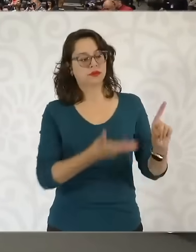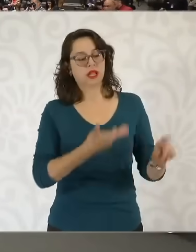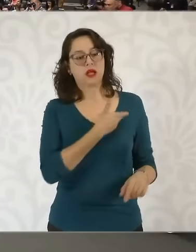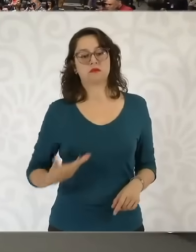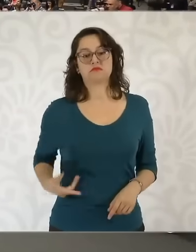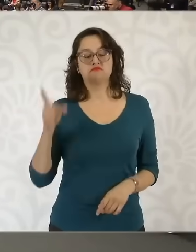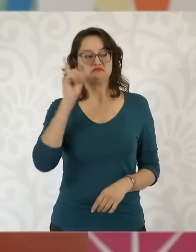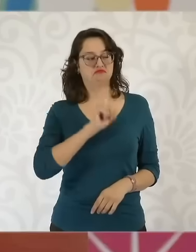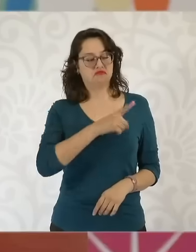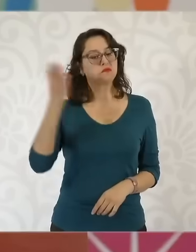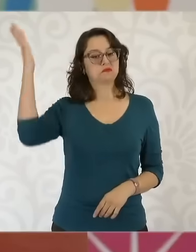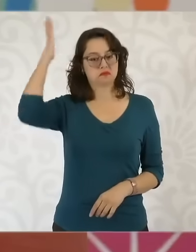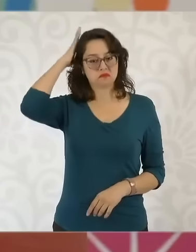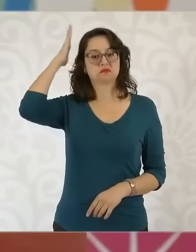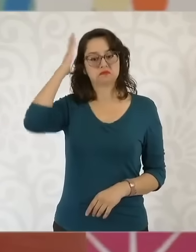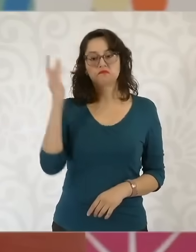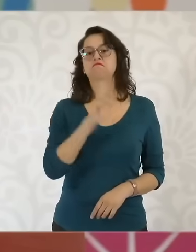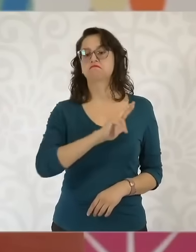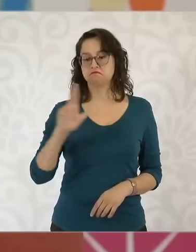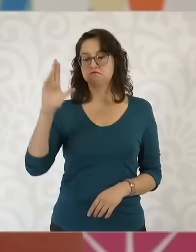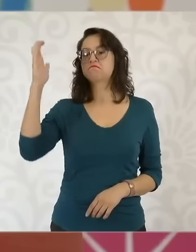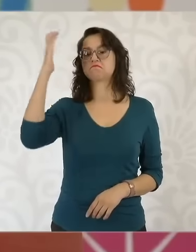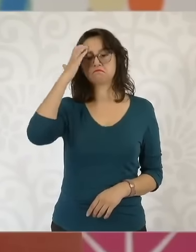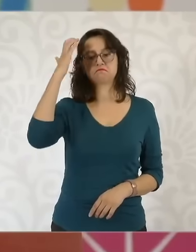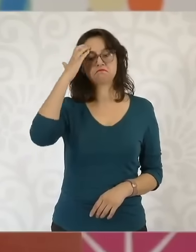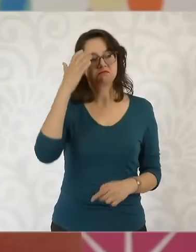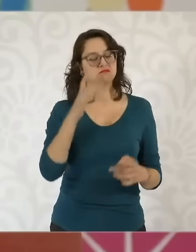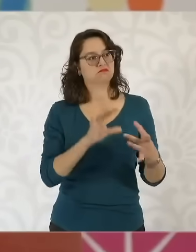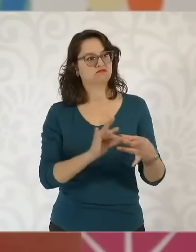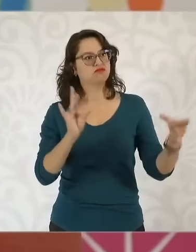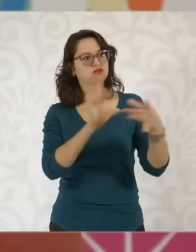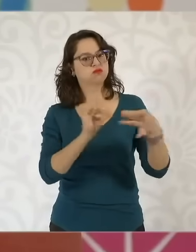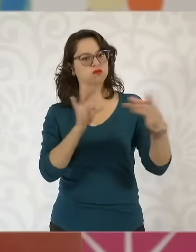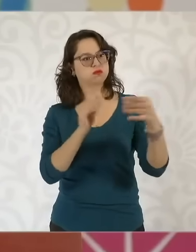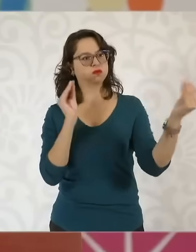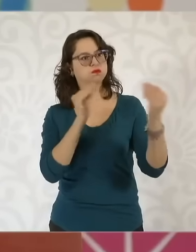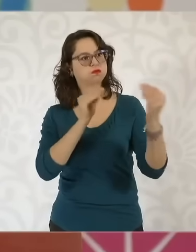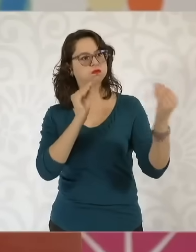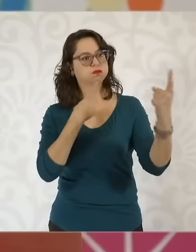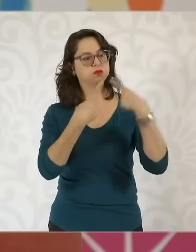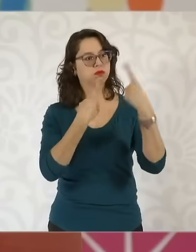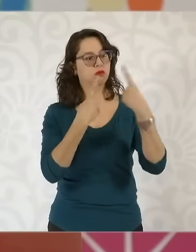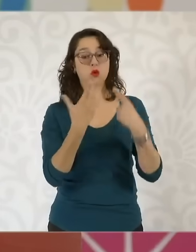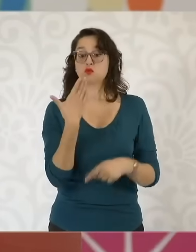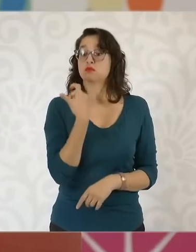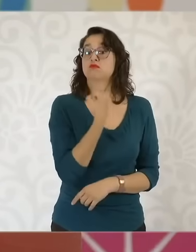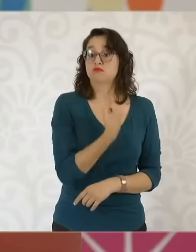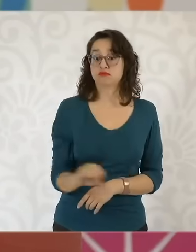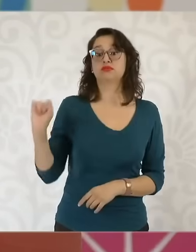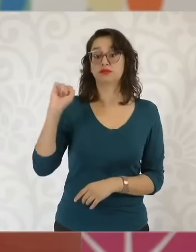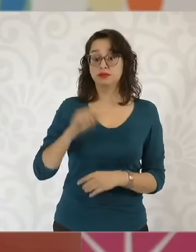su liderazgo y su extraordinaria capacidad de diálogo eh frente a una eh líder mundial que